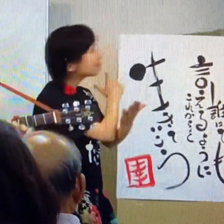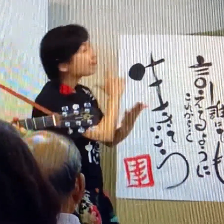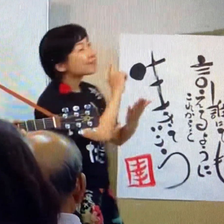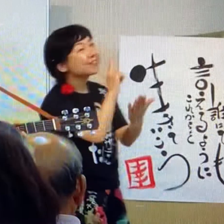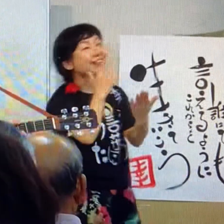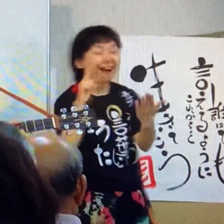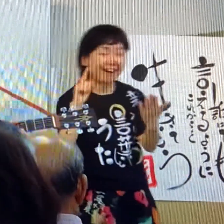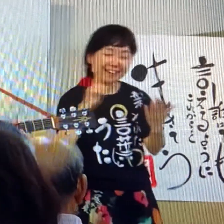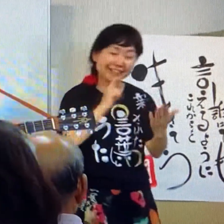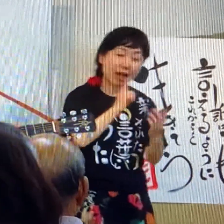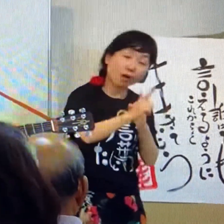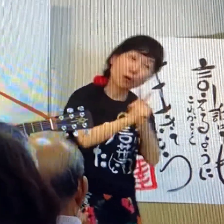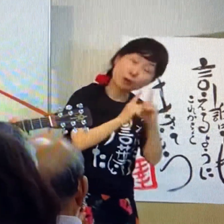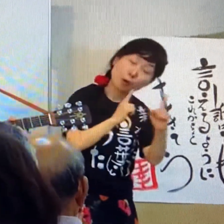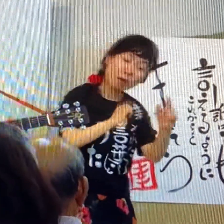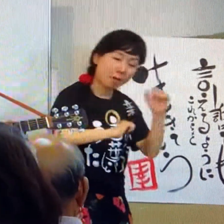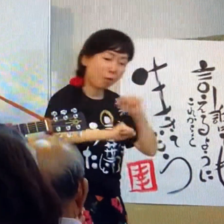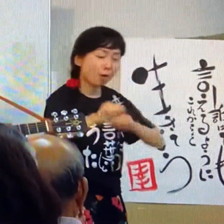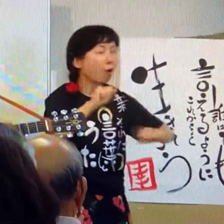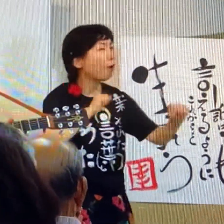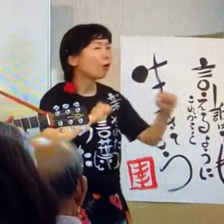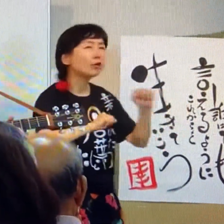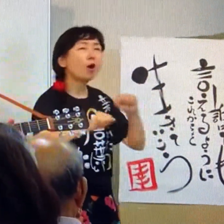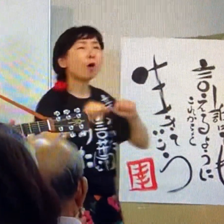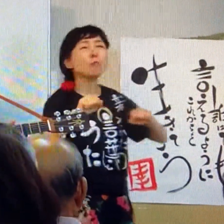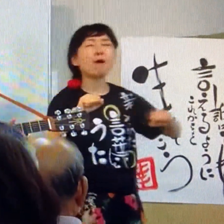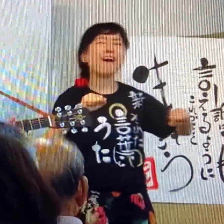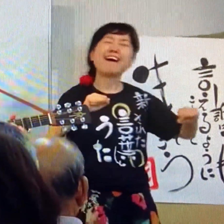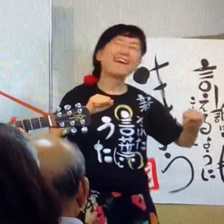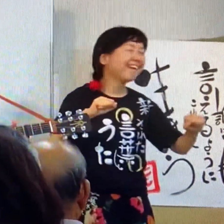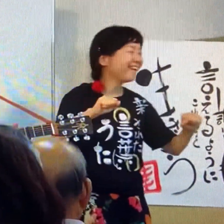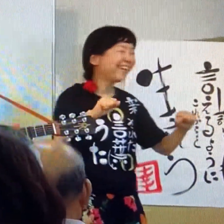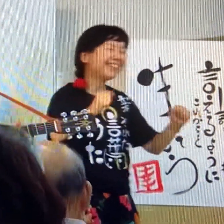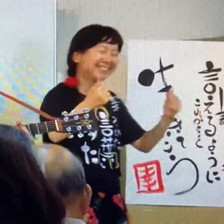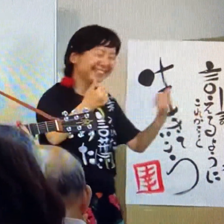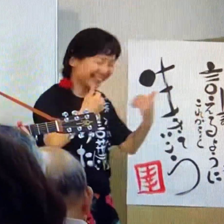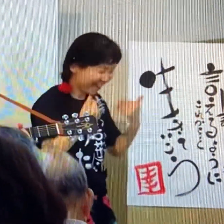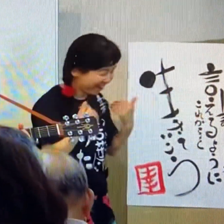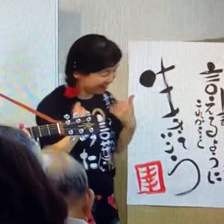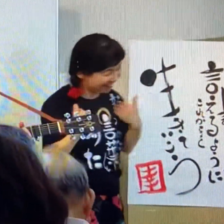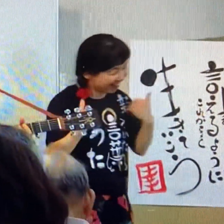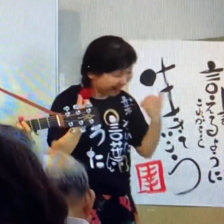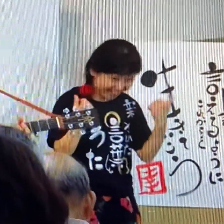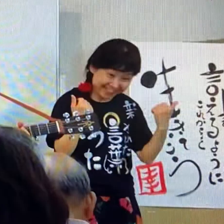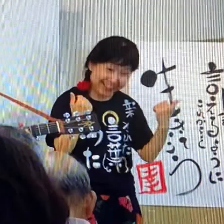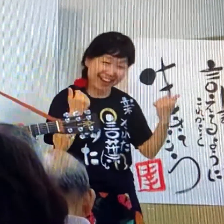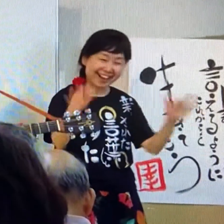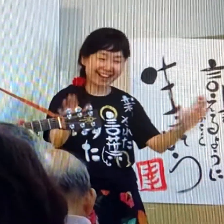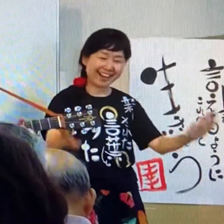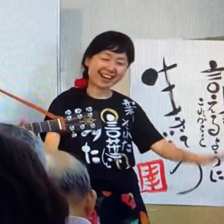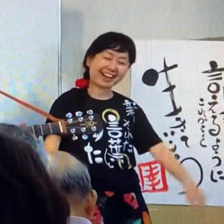どんな言葉も行動も 必要ないもの